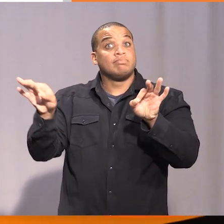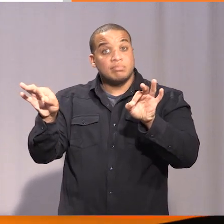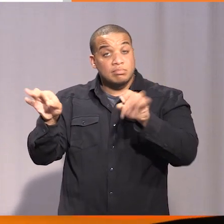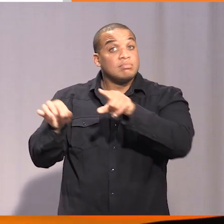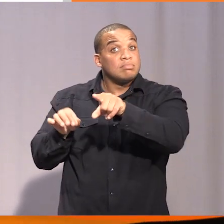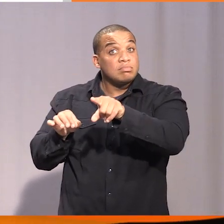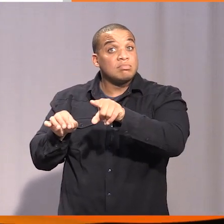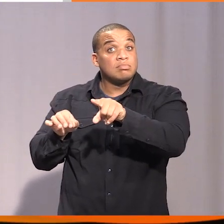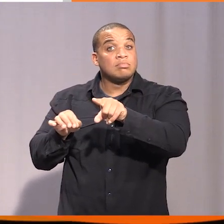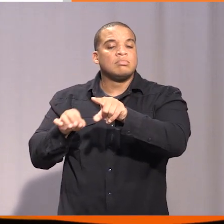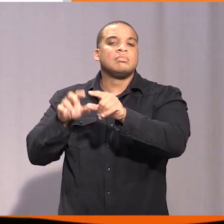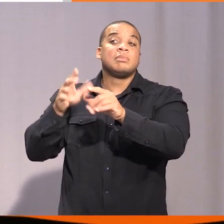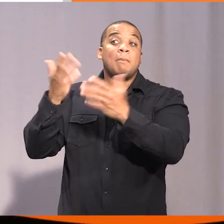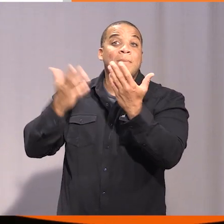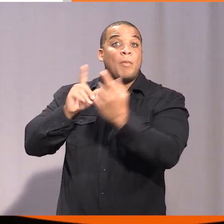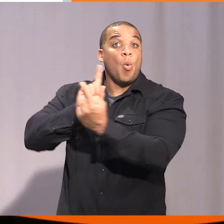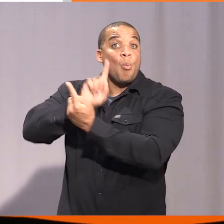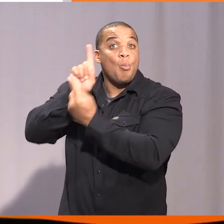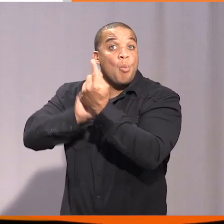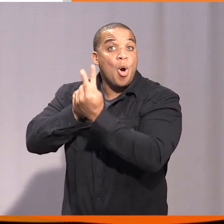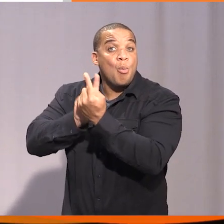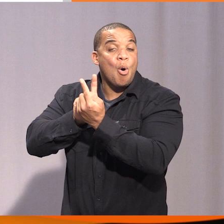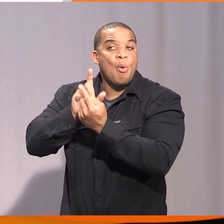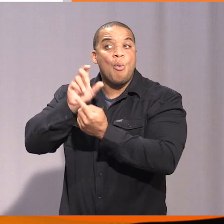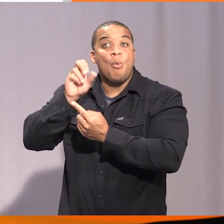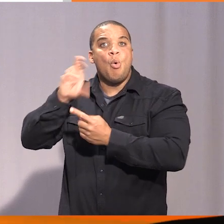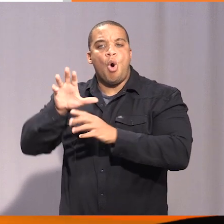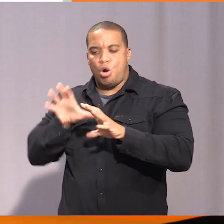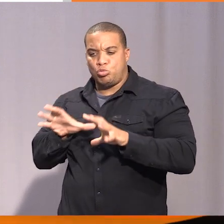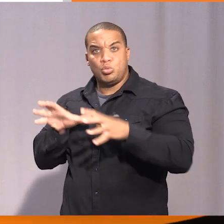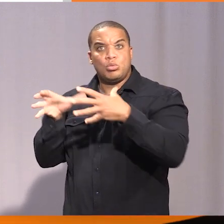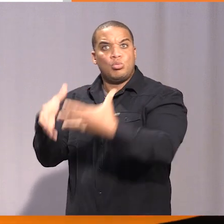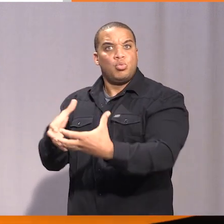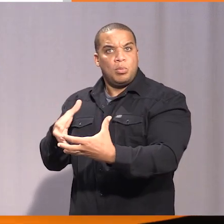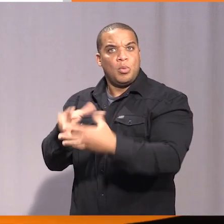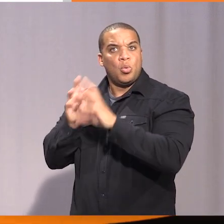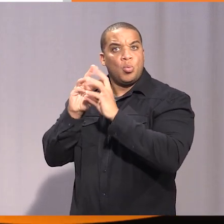Por lo tanto, tendrán que hacer la cita, asistir al taller y